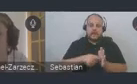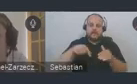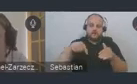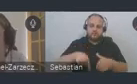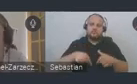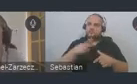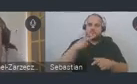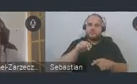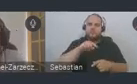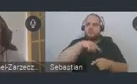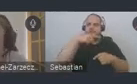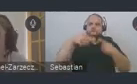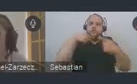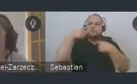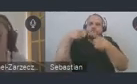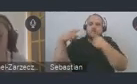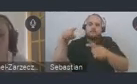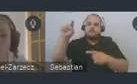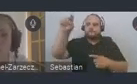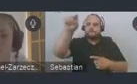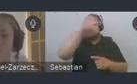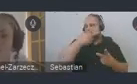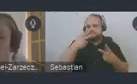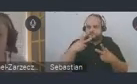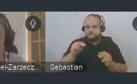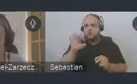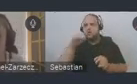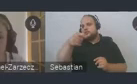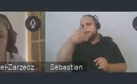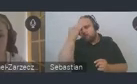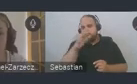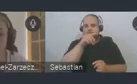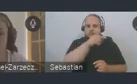nie wynosimy, nie opowiadamy potem anegdot, że ktoś nie umie tego, a ktoś tamtego.